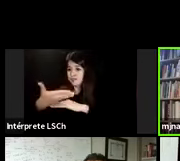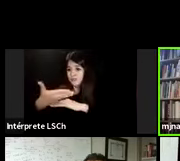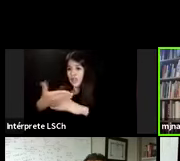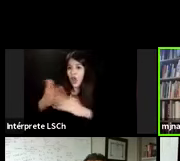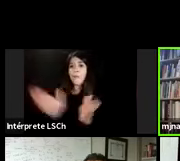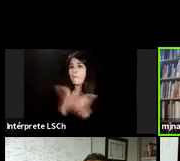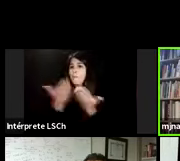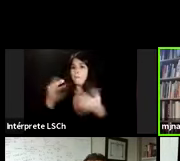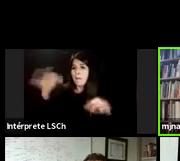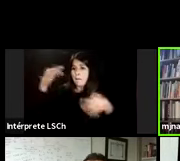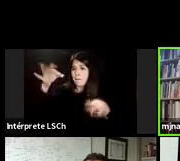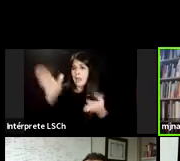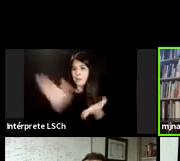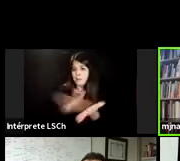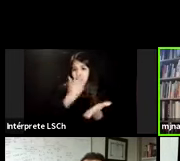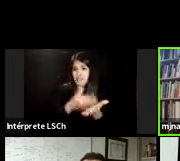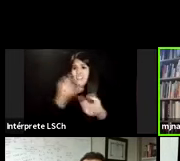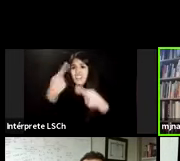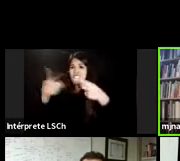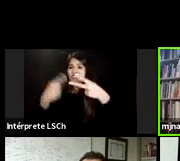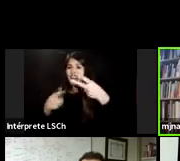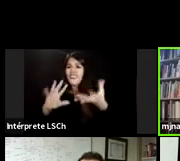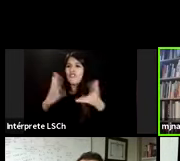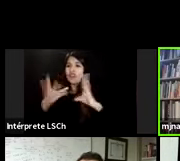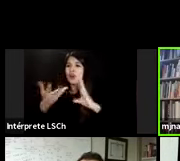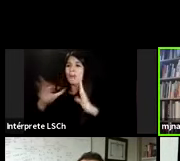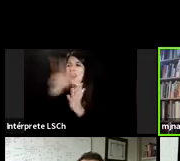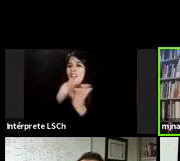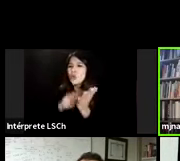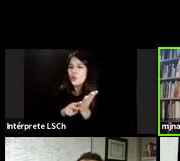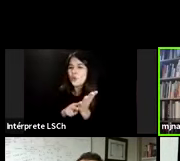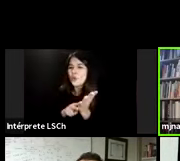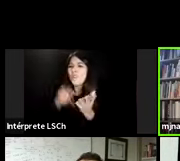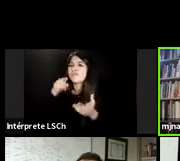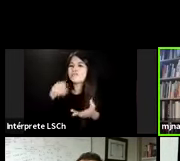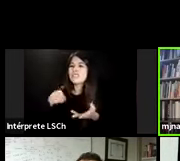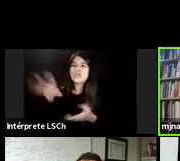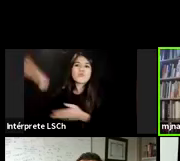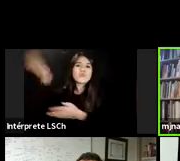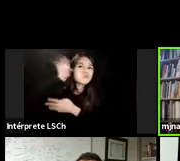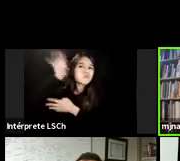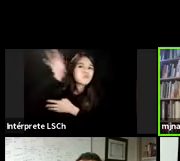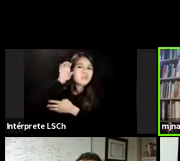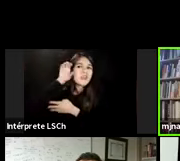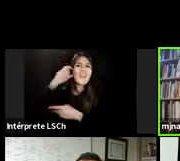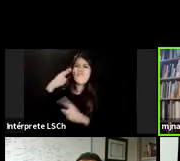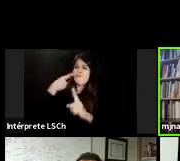y me parece que es un formato que nos trae un montón de beneficios, también nos desafía como lectores